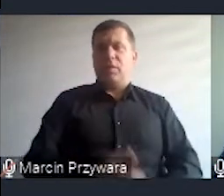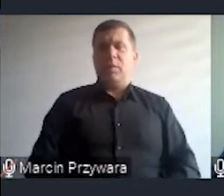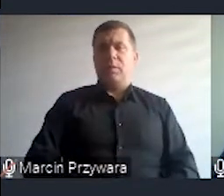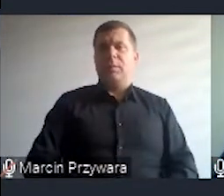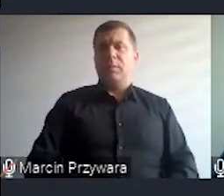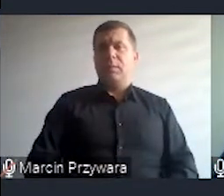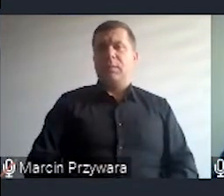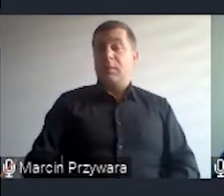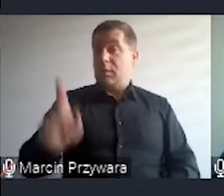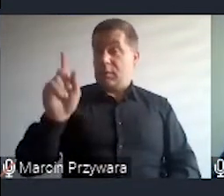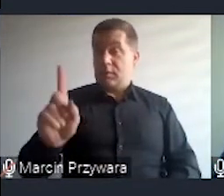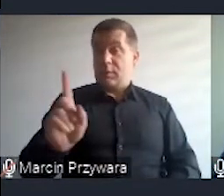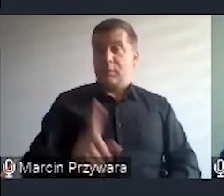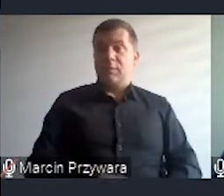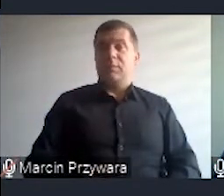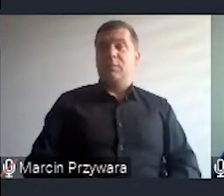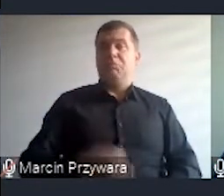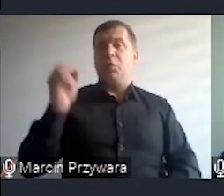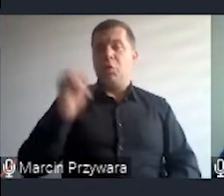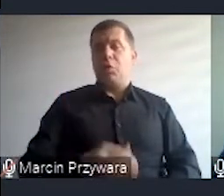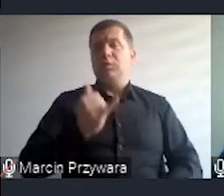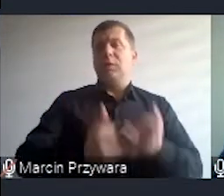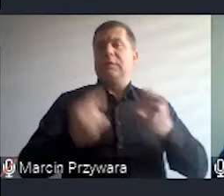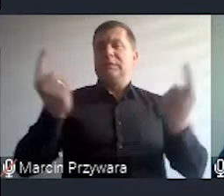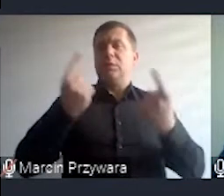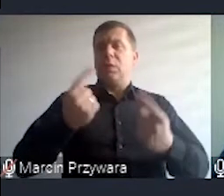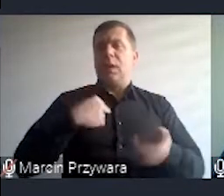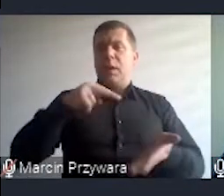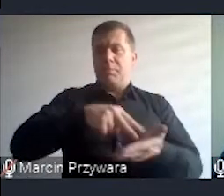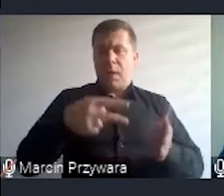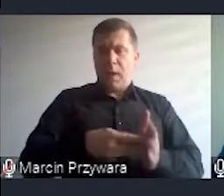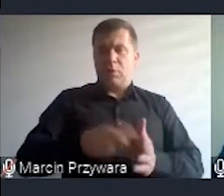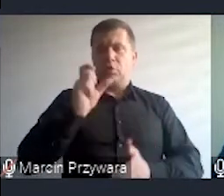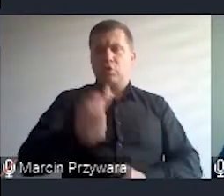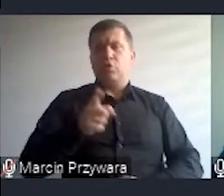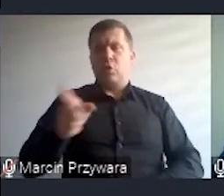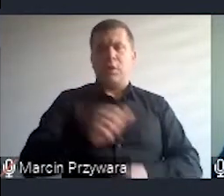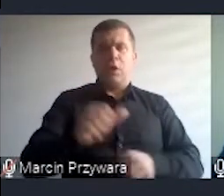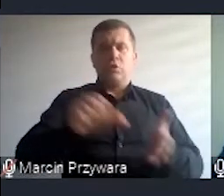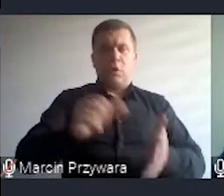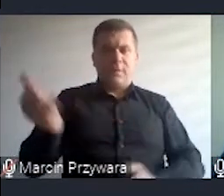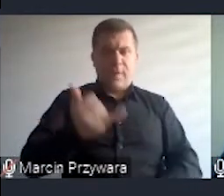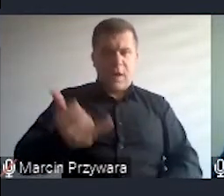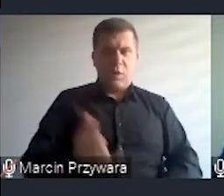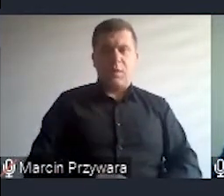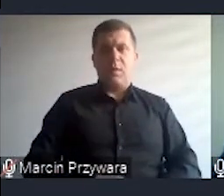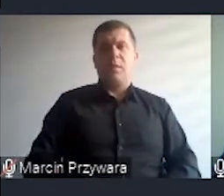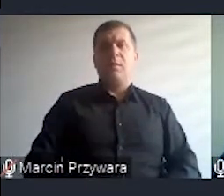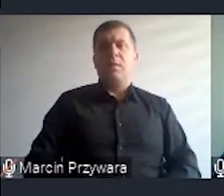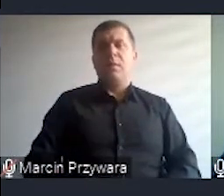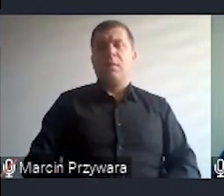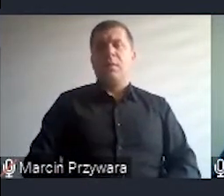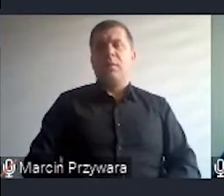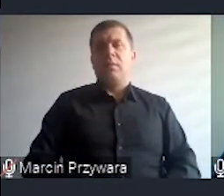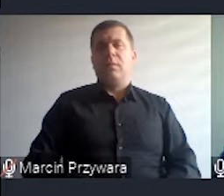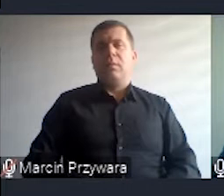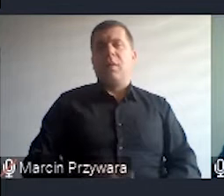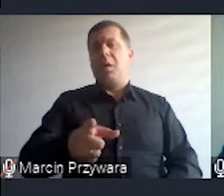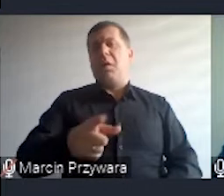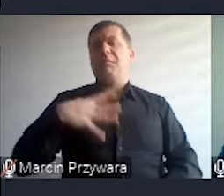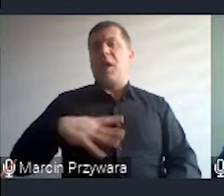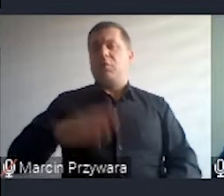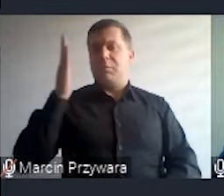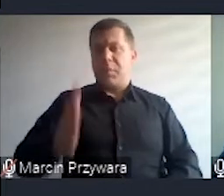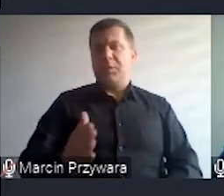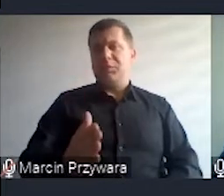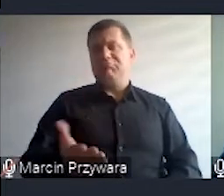Natomiast gorzej jest w sytuacji, jeśli zaplanuje się coś jako środek trwały, a wartość będzie niewystarczająca.